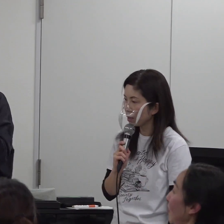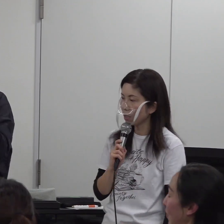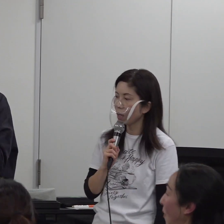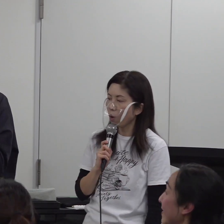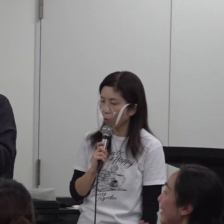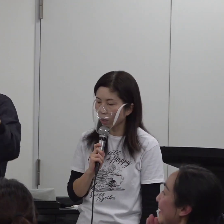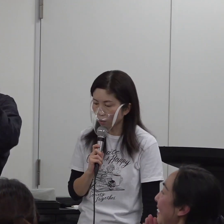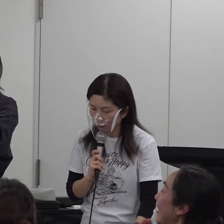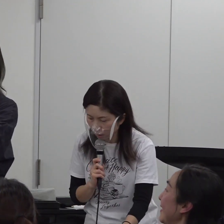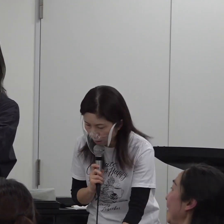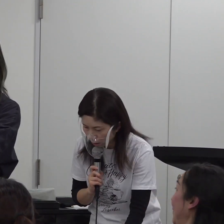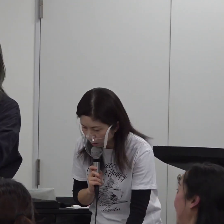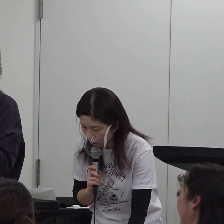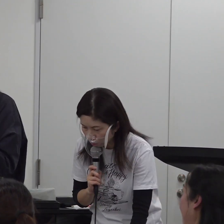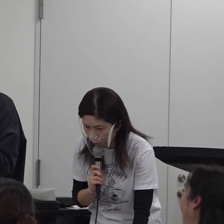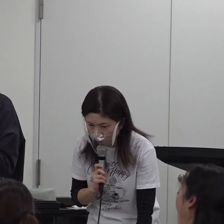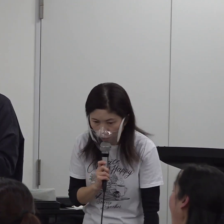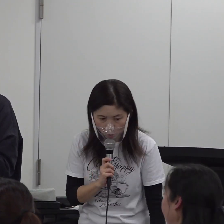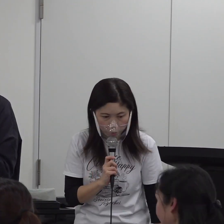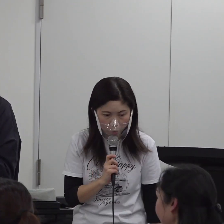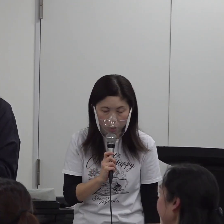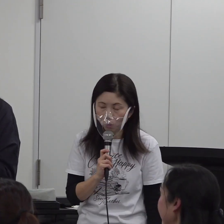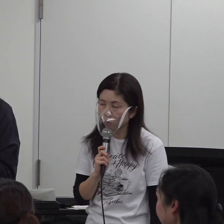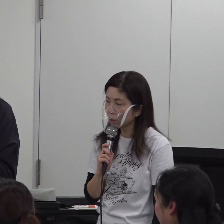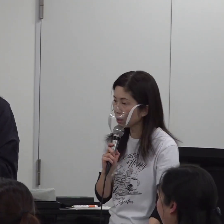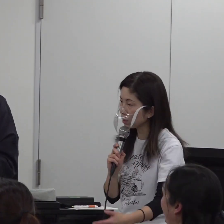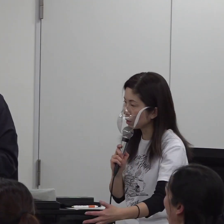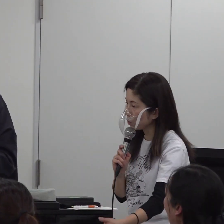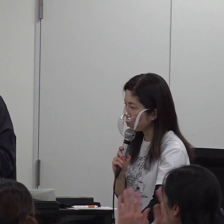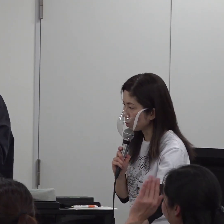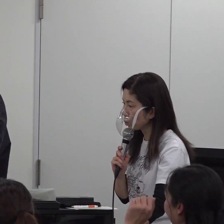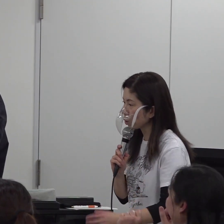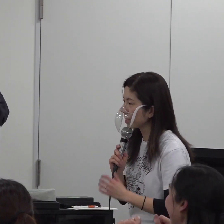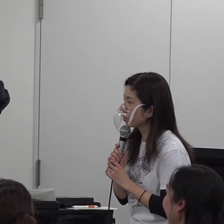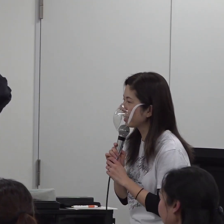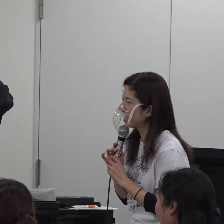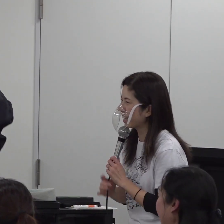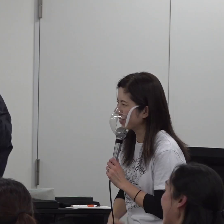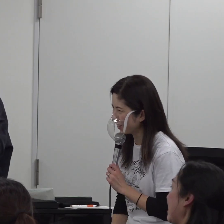他のワンちゃんたちがいると他のワン ちゃんたちもお仕事したくなっちゃうので